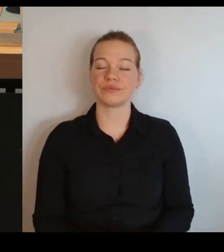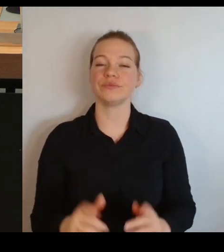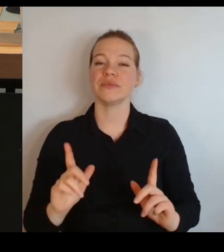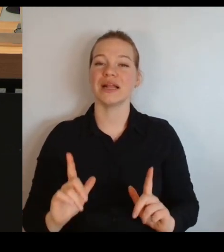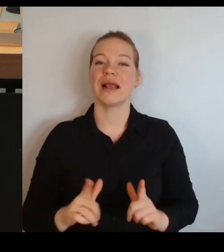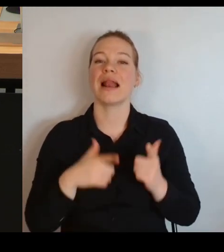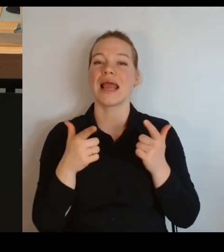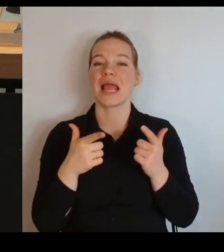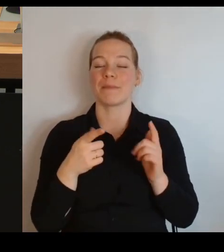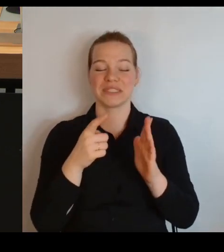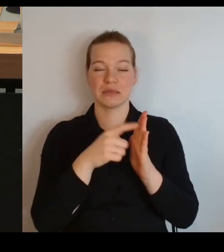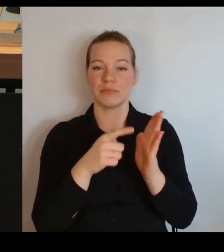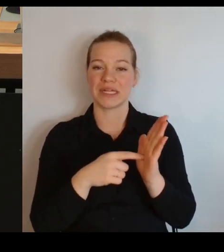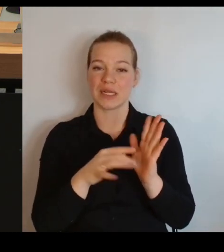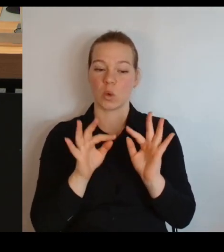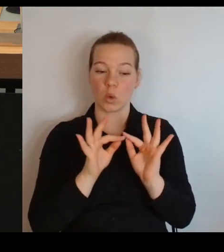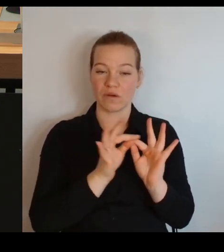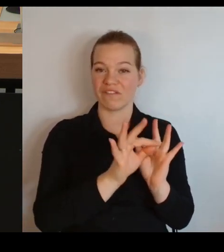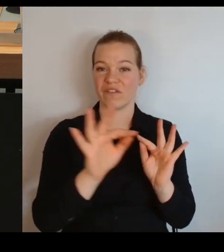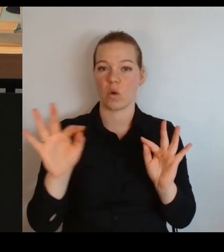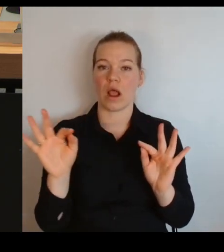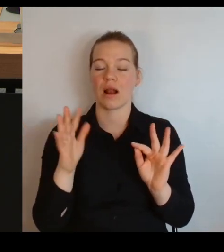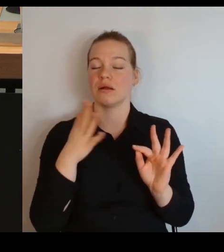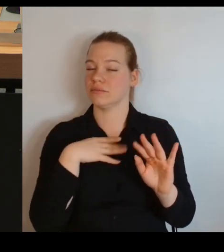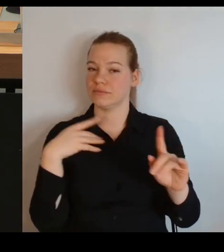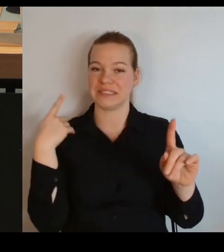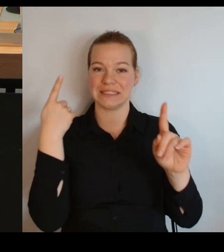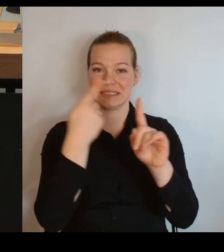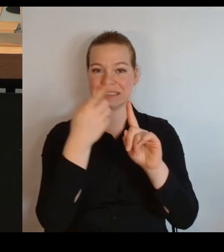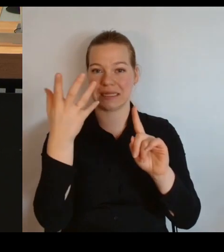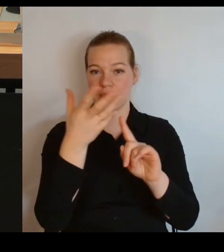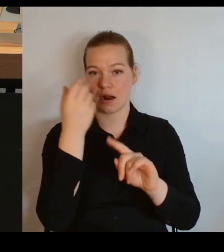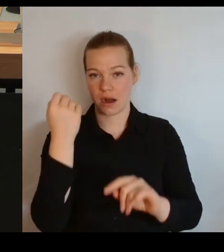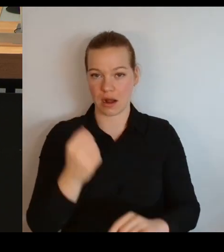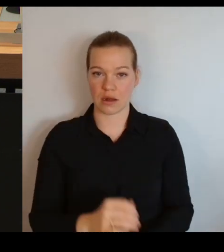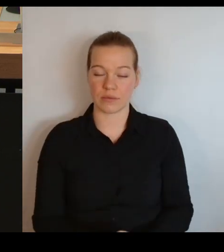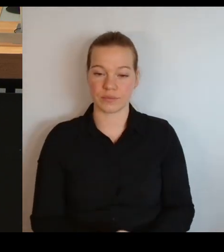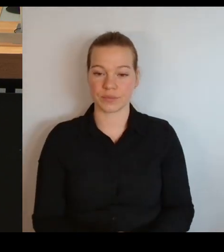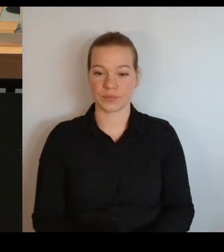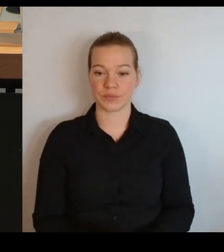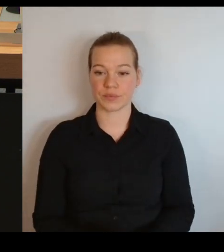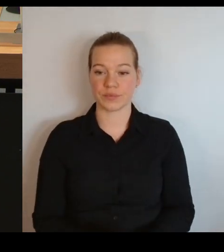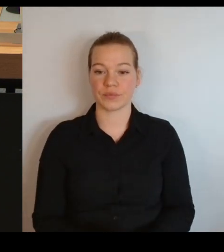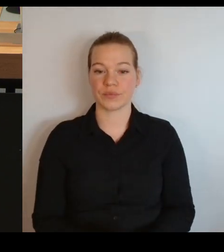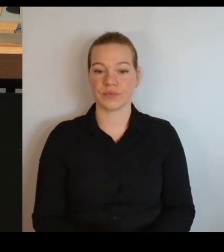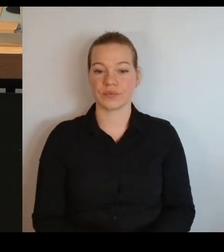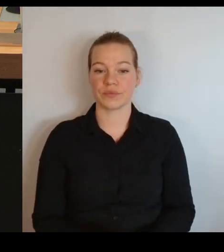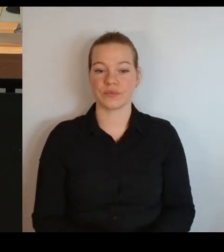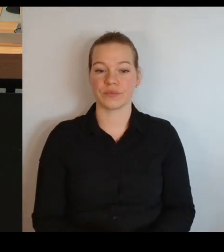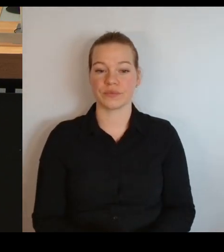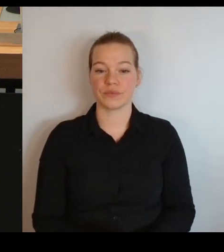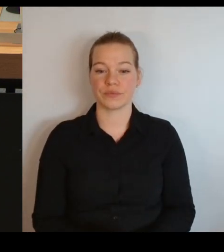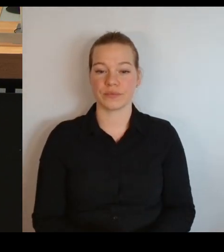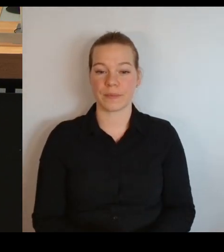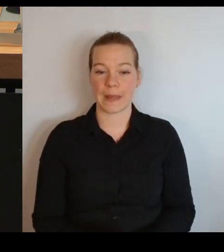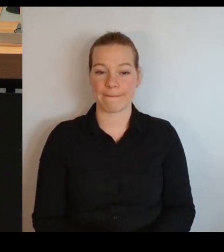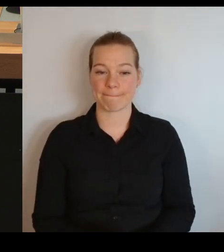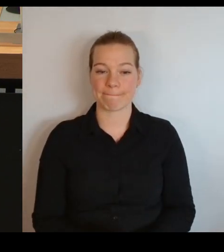Der Senat ist nun aufgefordert, rasch zu prüfen, wie der Auftrag der Berliner Wasserbetriebe erweitert werden kann,